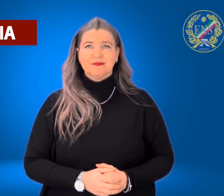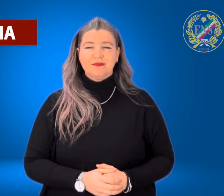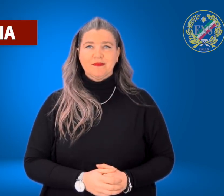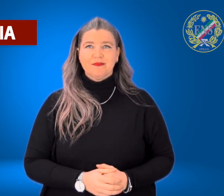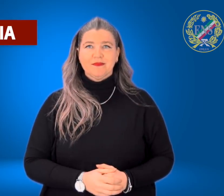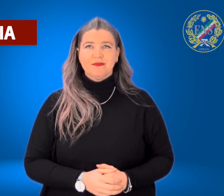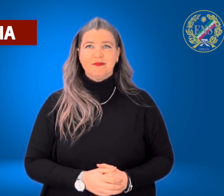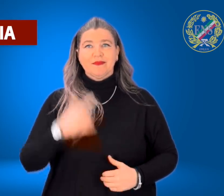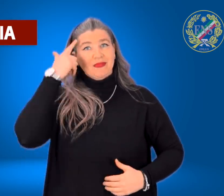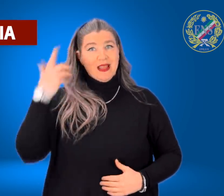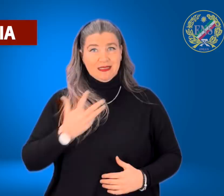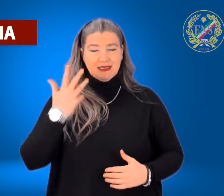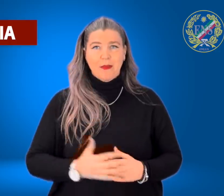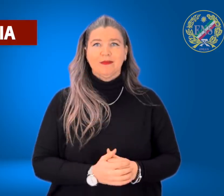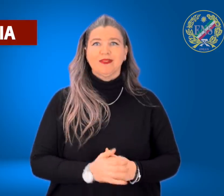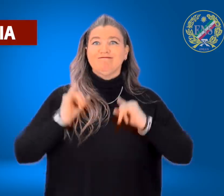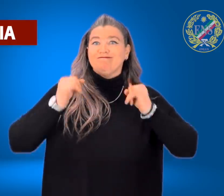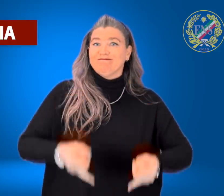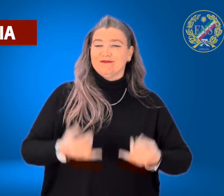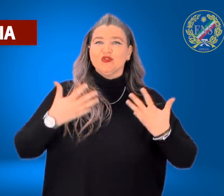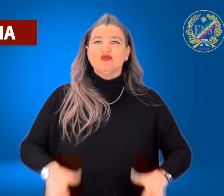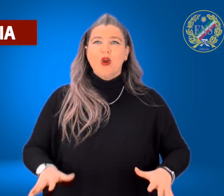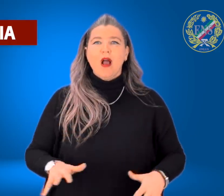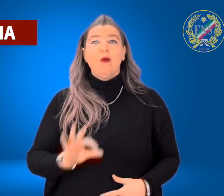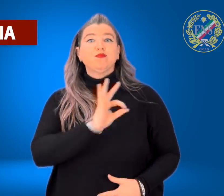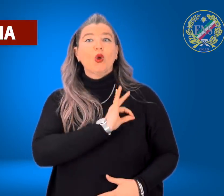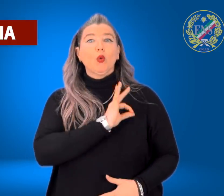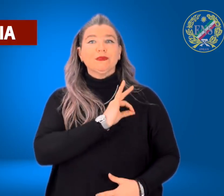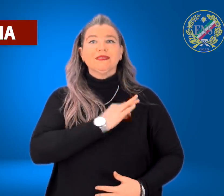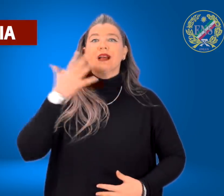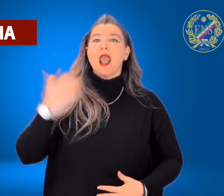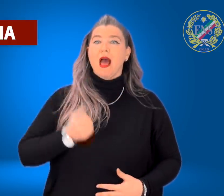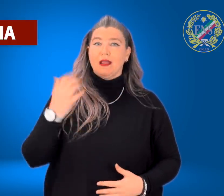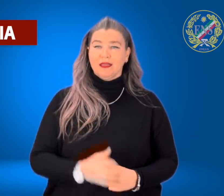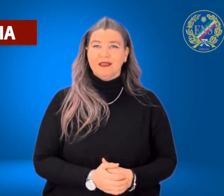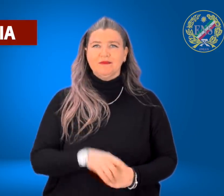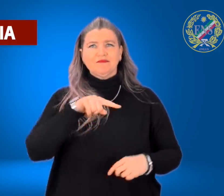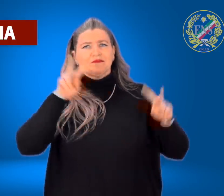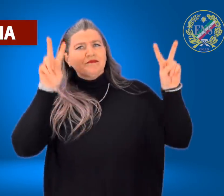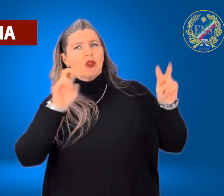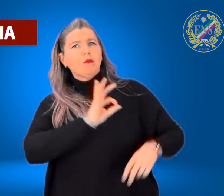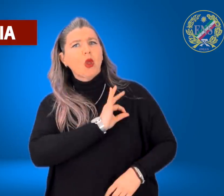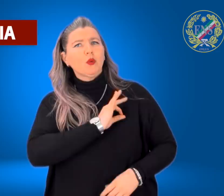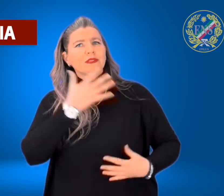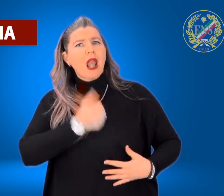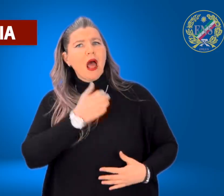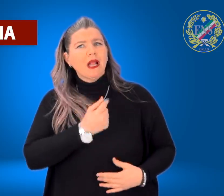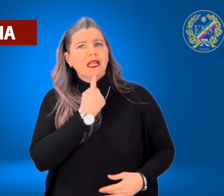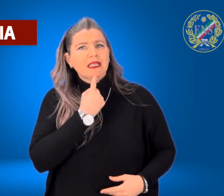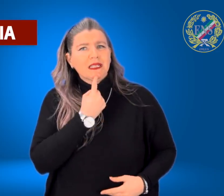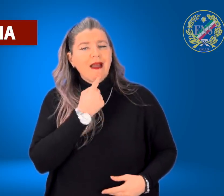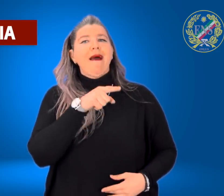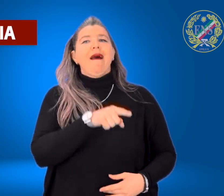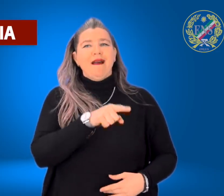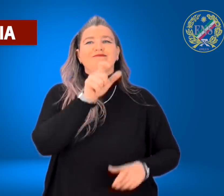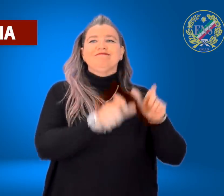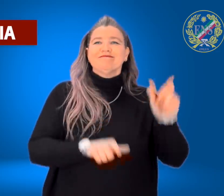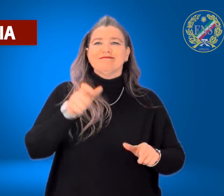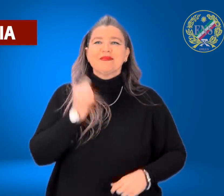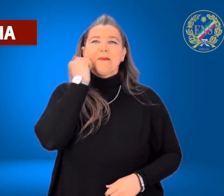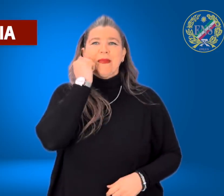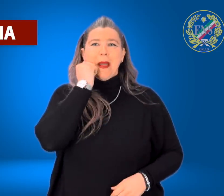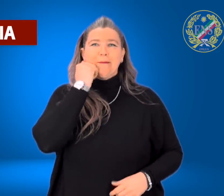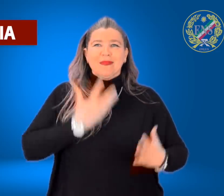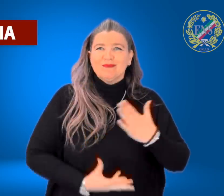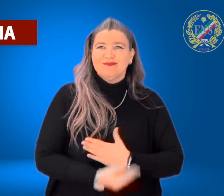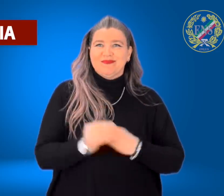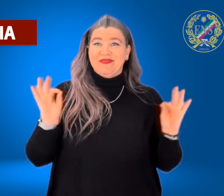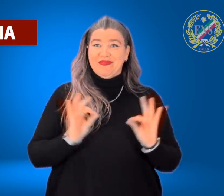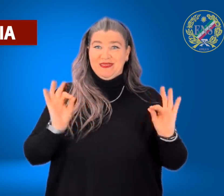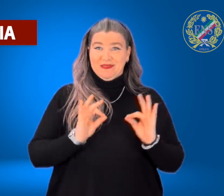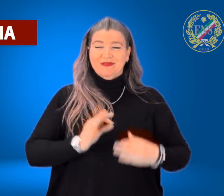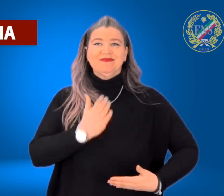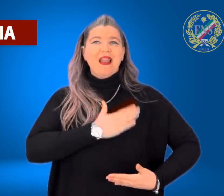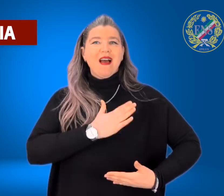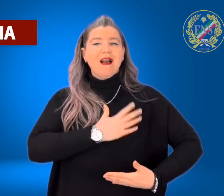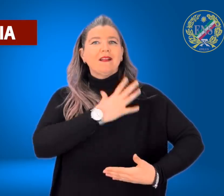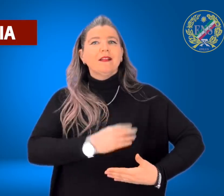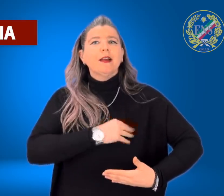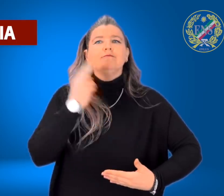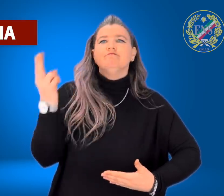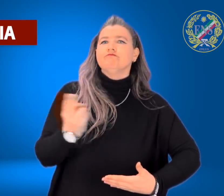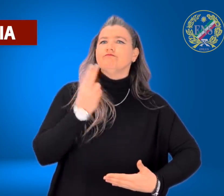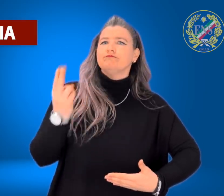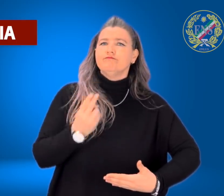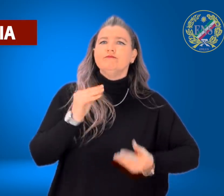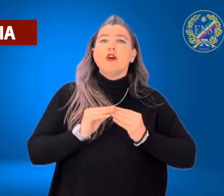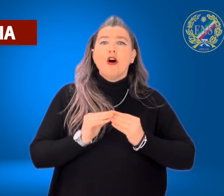Esempio, i "bonus latte" per le neomamme che non hanno la possibilità di allattare,